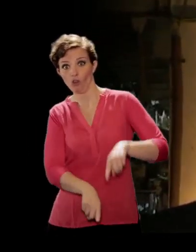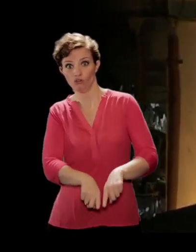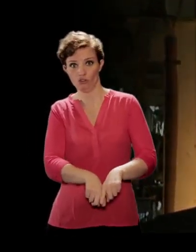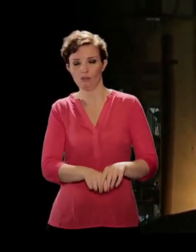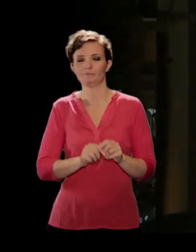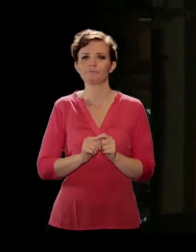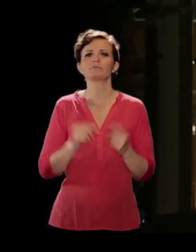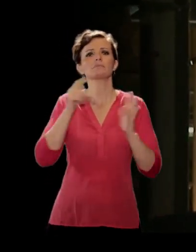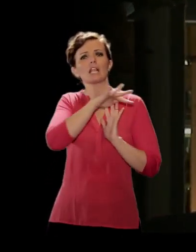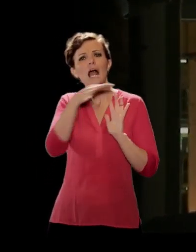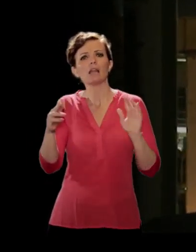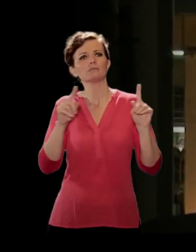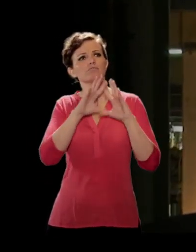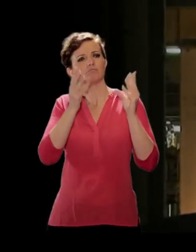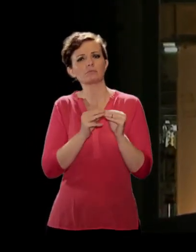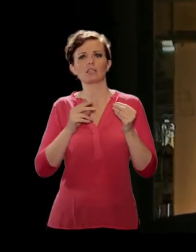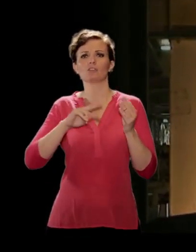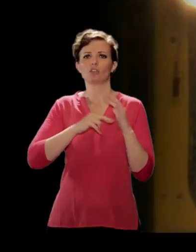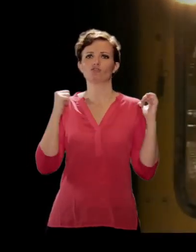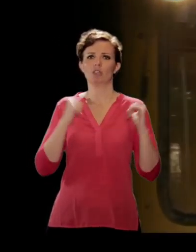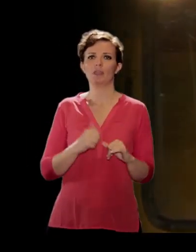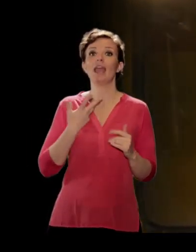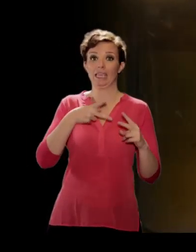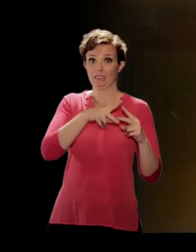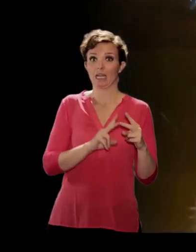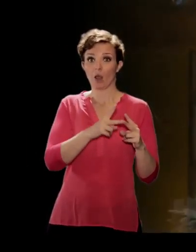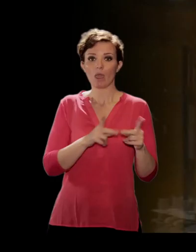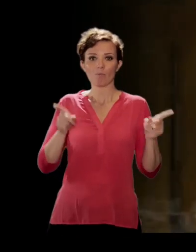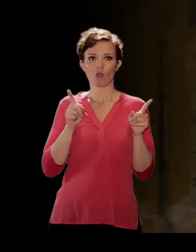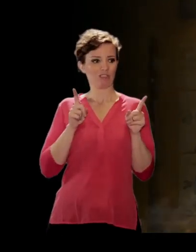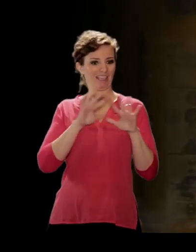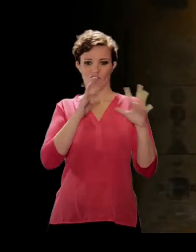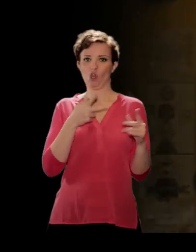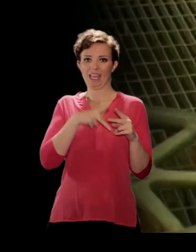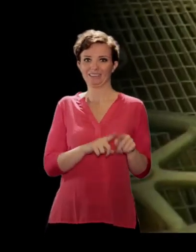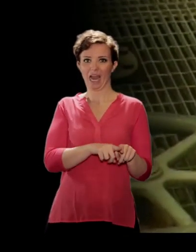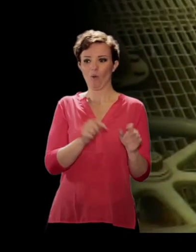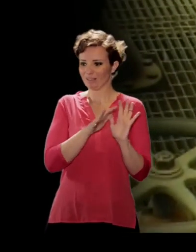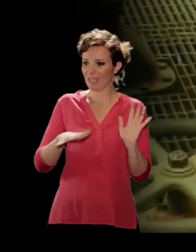Altre tematiche dell'ingegneria civile sono l'ingegneria idraulica e la protezione idraulica del territorio,